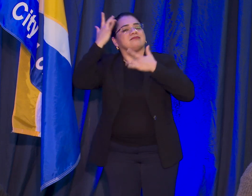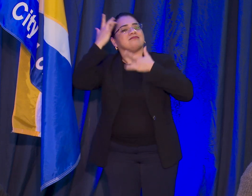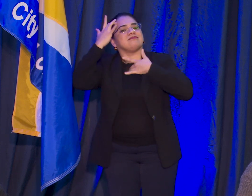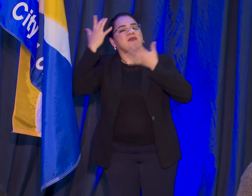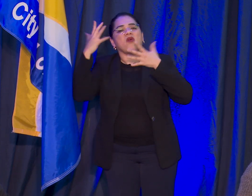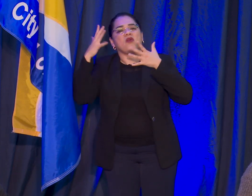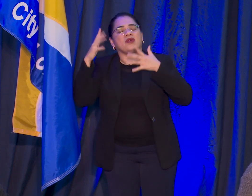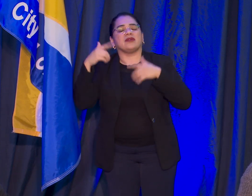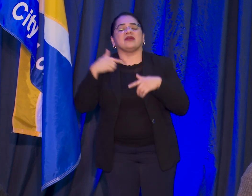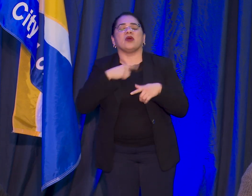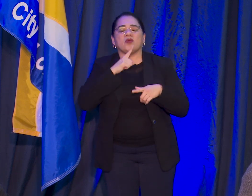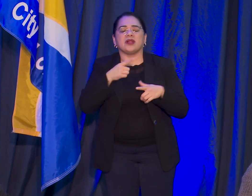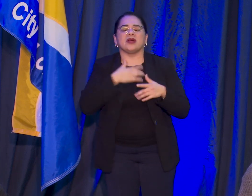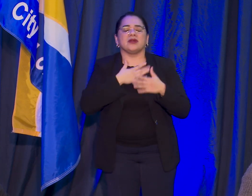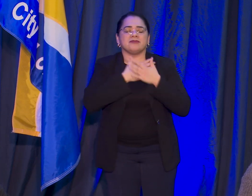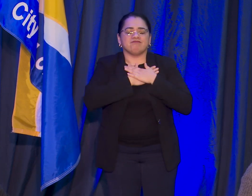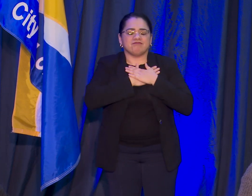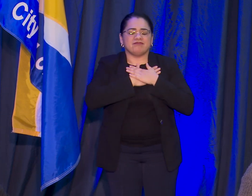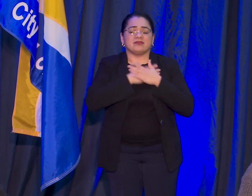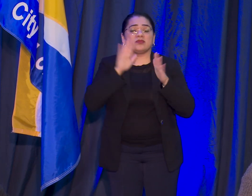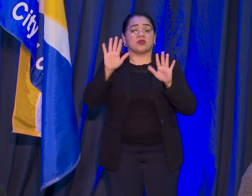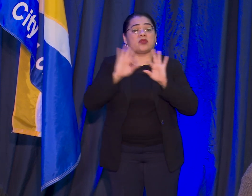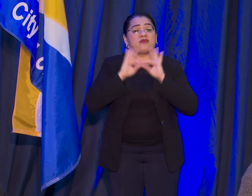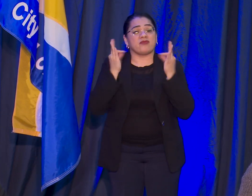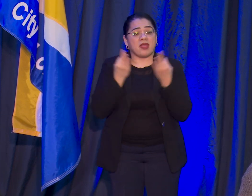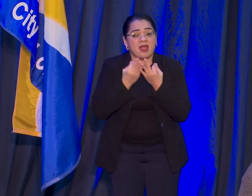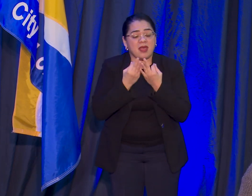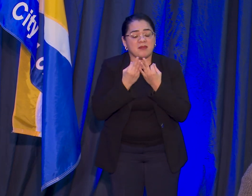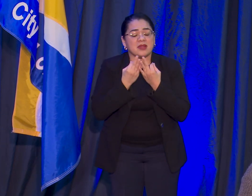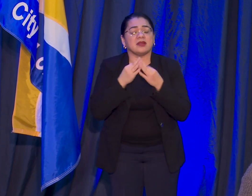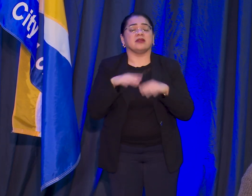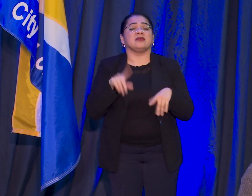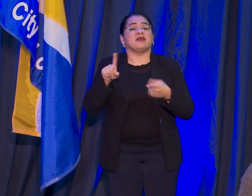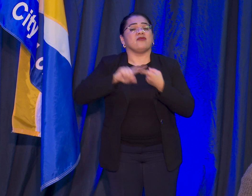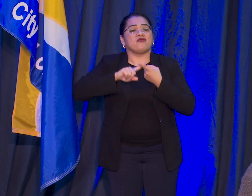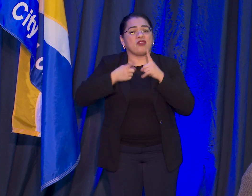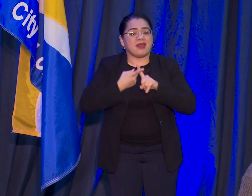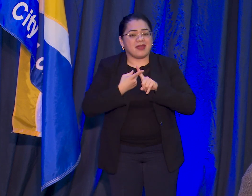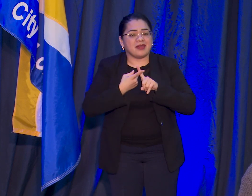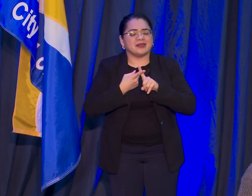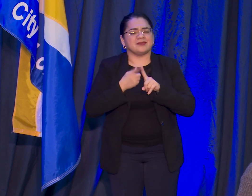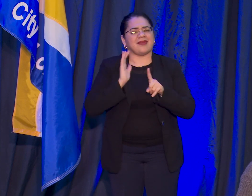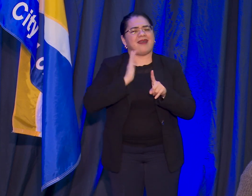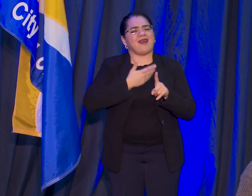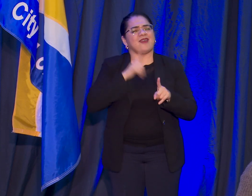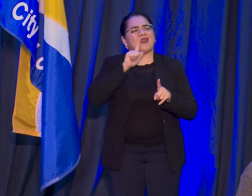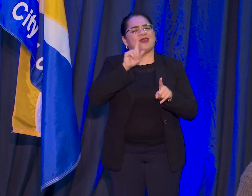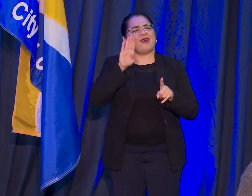estan con los seres queridos y familar amigos de la resident a fallacy o no se